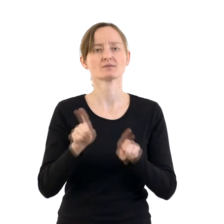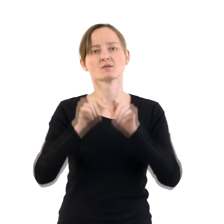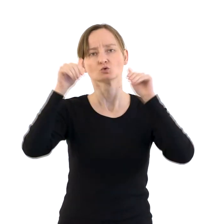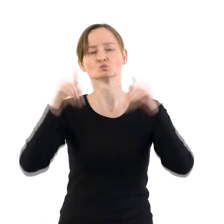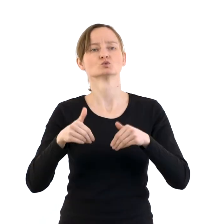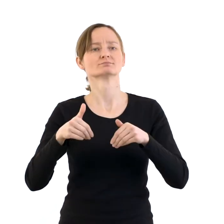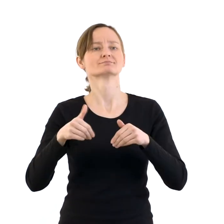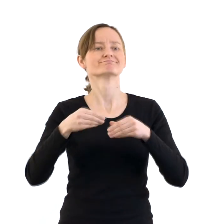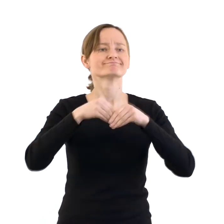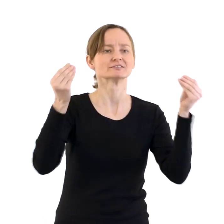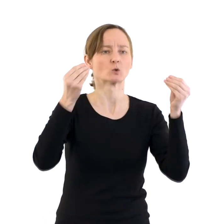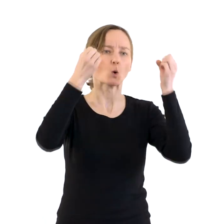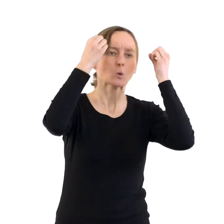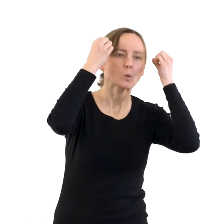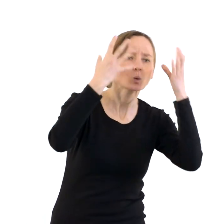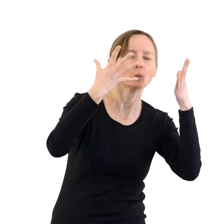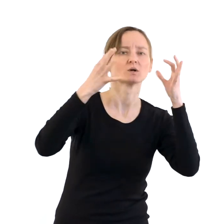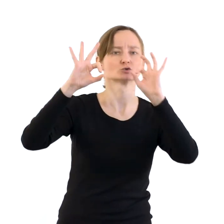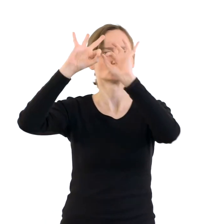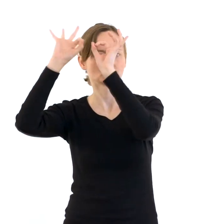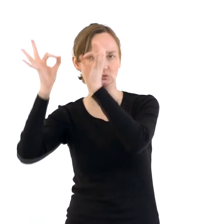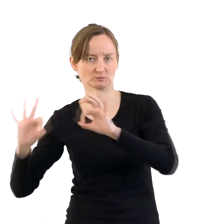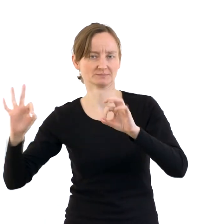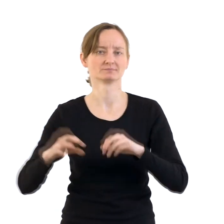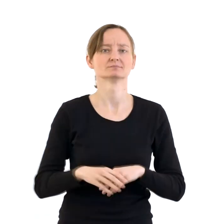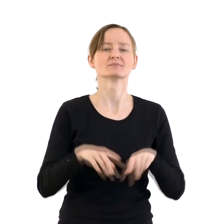rozwoju kultury, sztuki